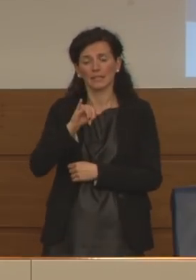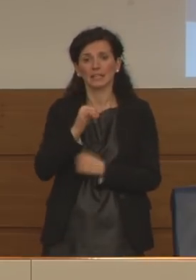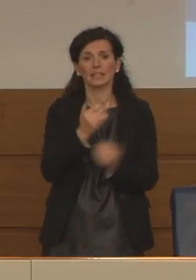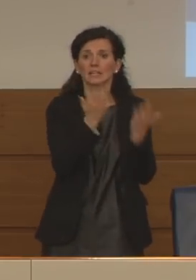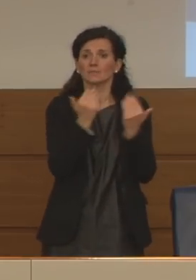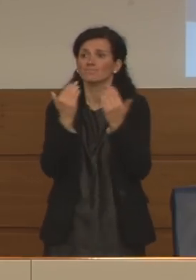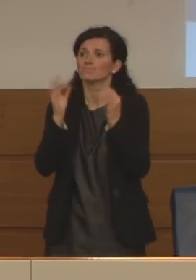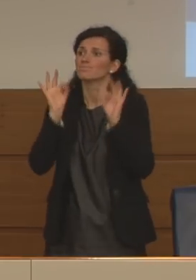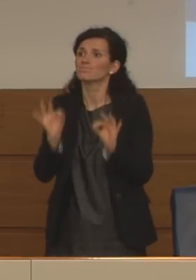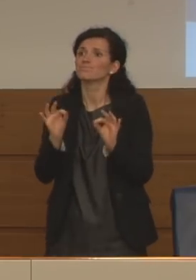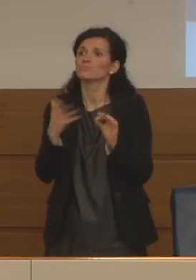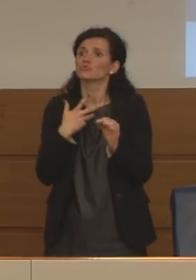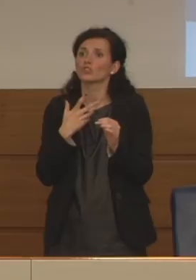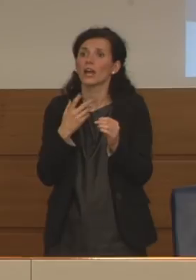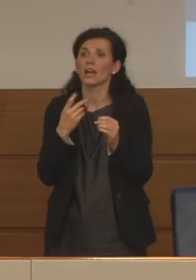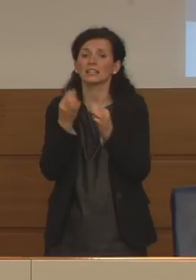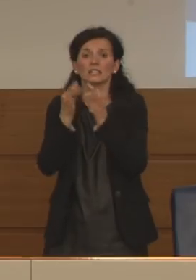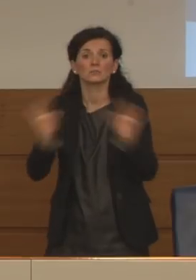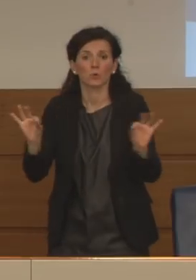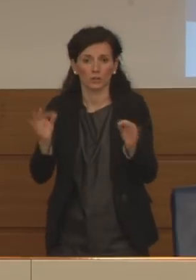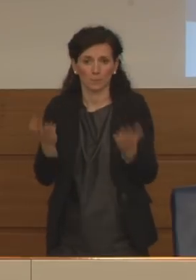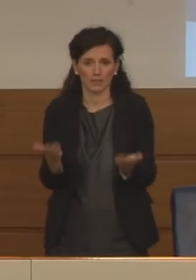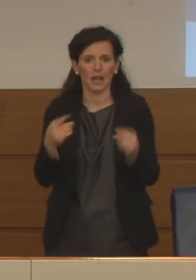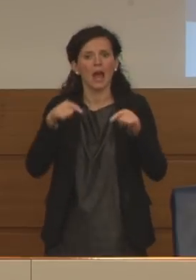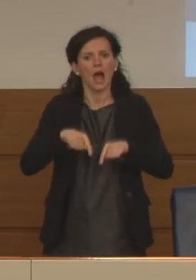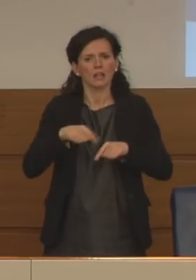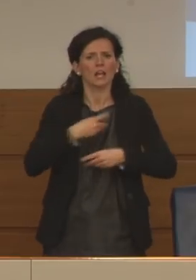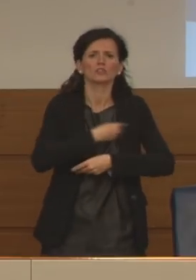In queste ore c'è una distribuzione in tutti gli ospedali italiani.